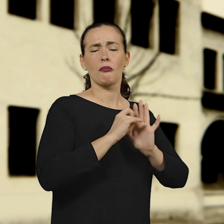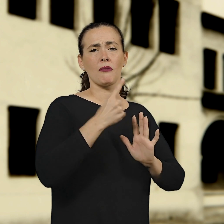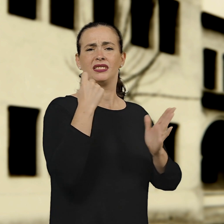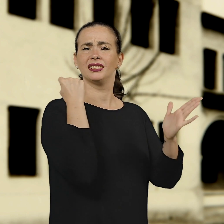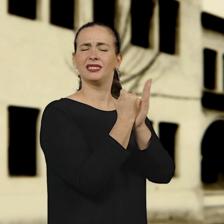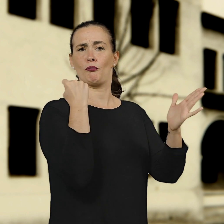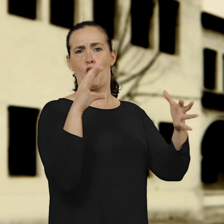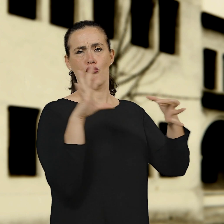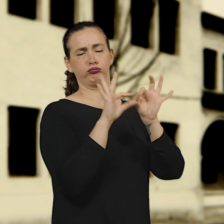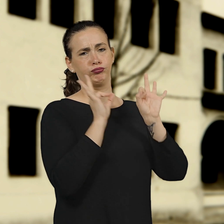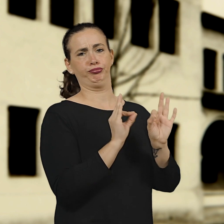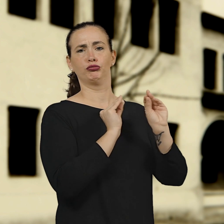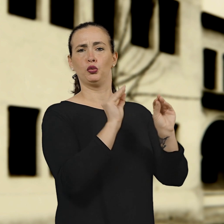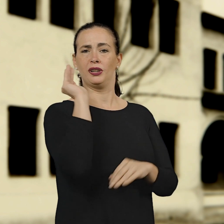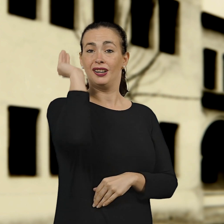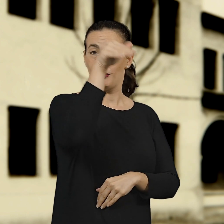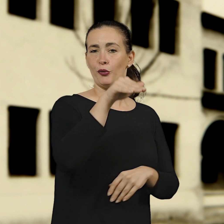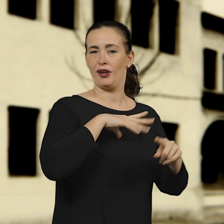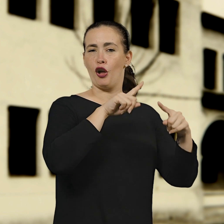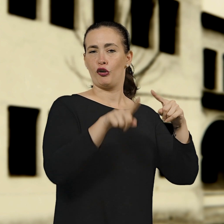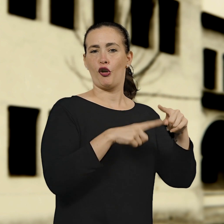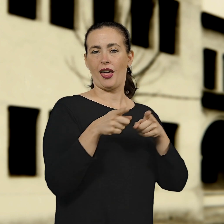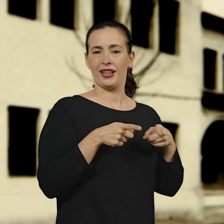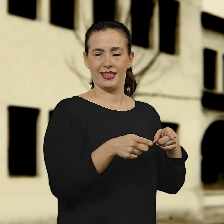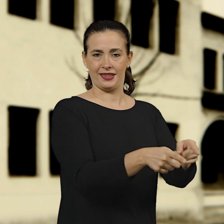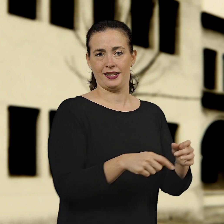un dels projectes més simbòlics de la República a Roda de Ter